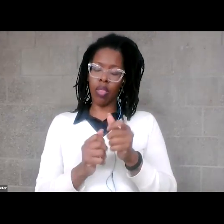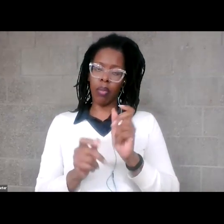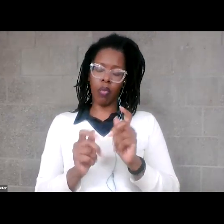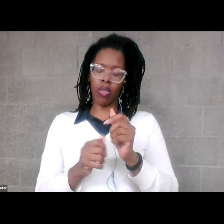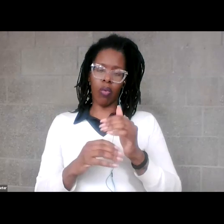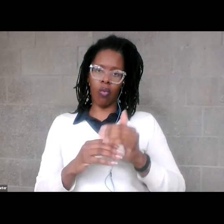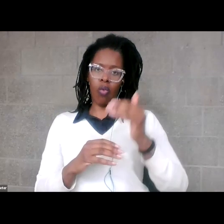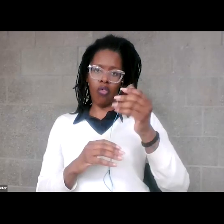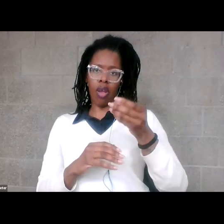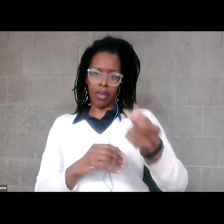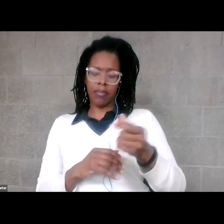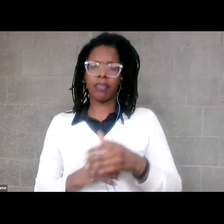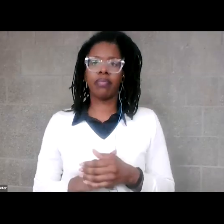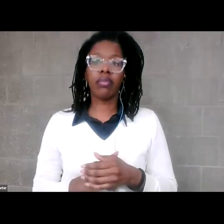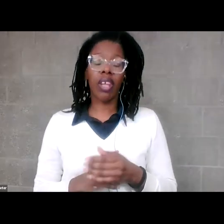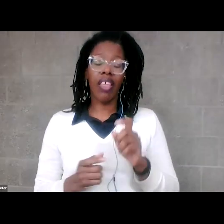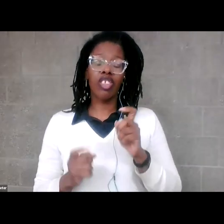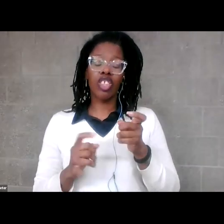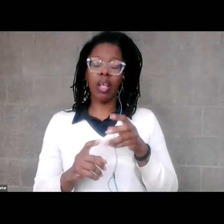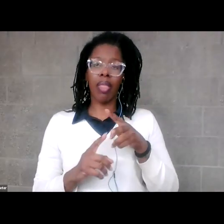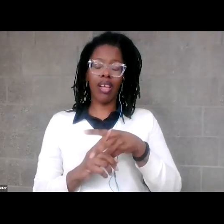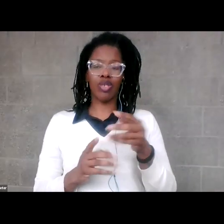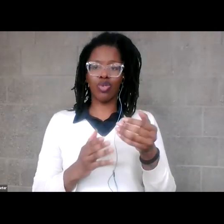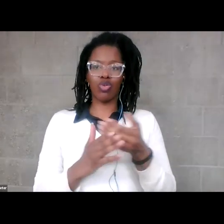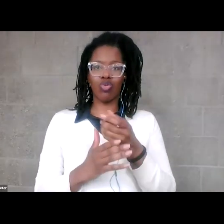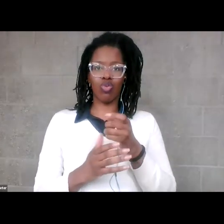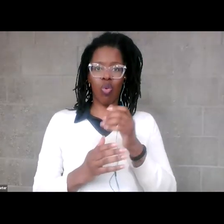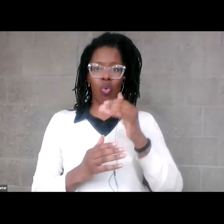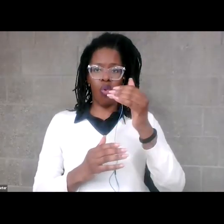El cambio se aplica a los nuevos sobrepagos. Si los beneficiarios ya tienen un sobrepago